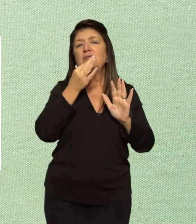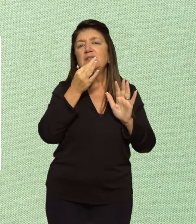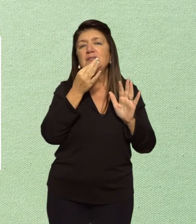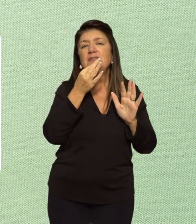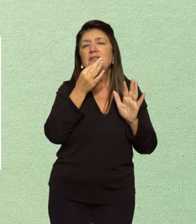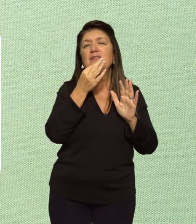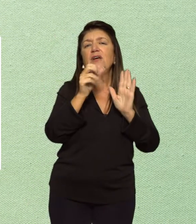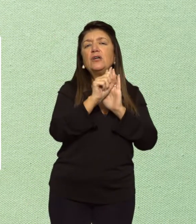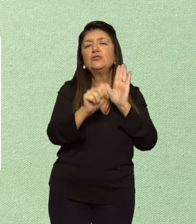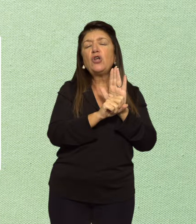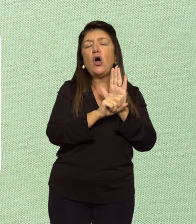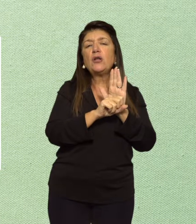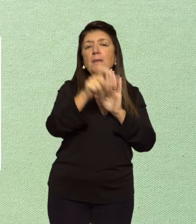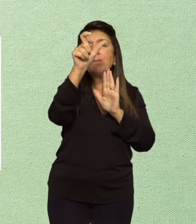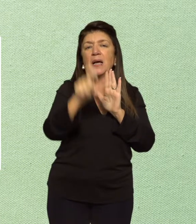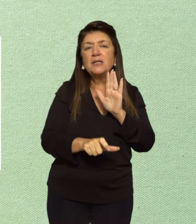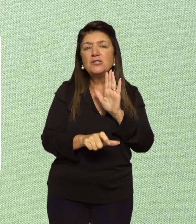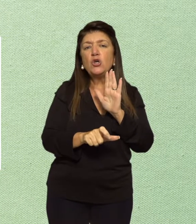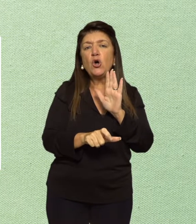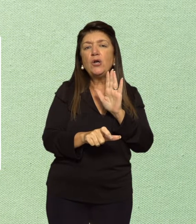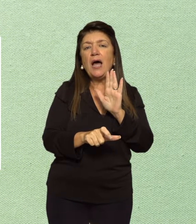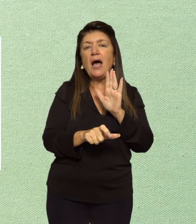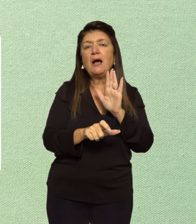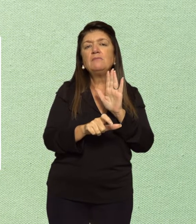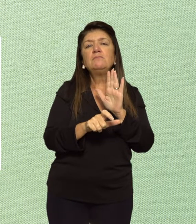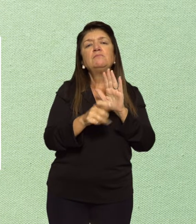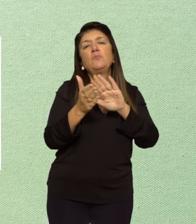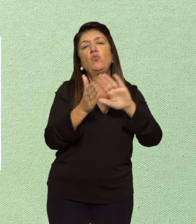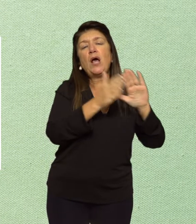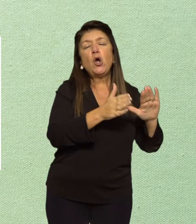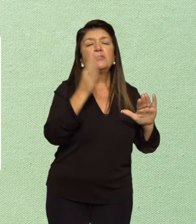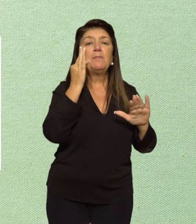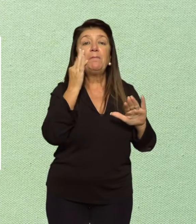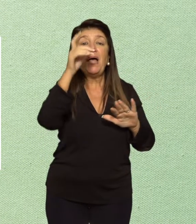della persona, quindi questo ci teniamo no, ecco perché poi facevamo quei riferimenti al nome in